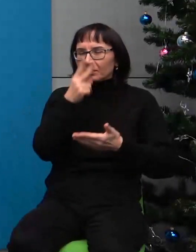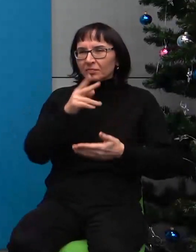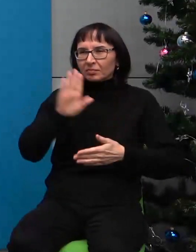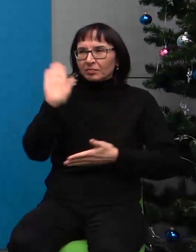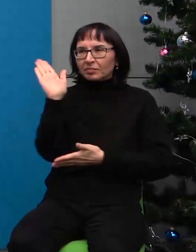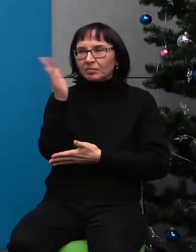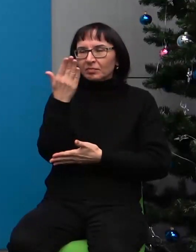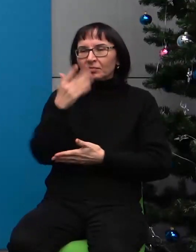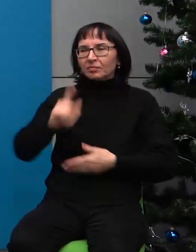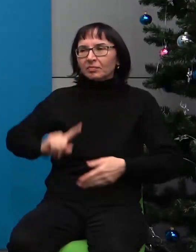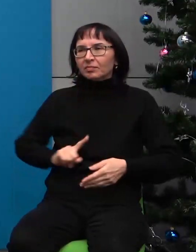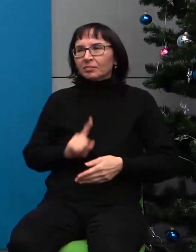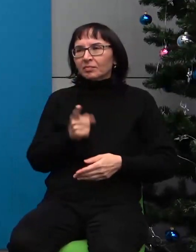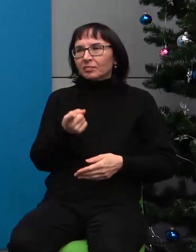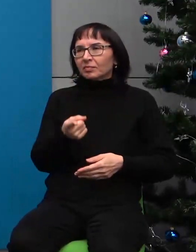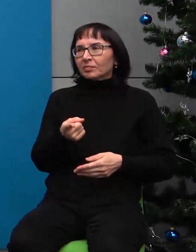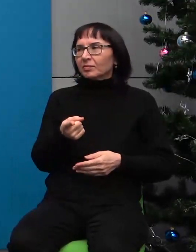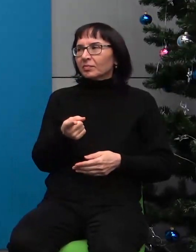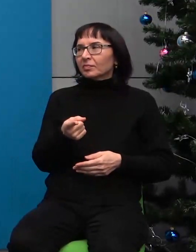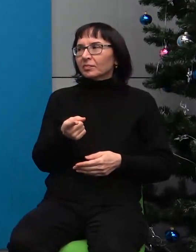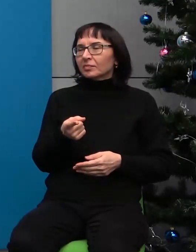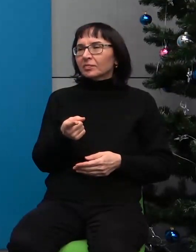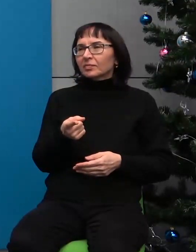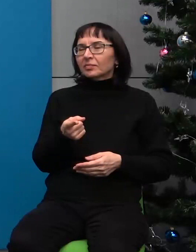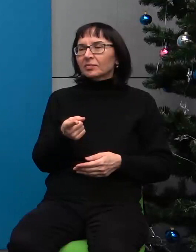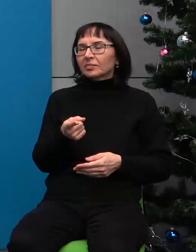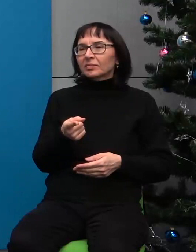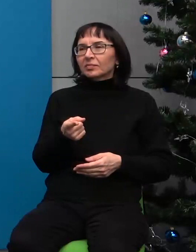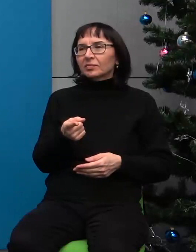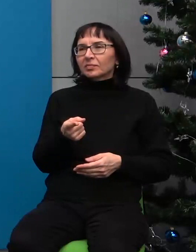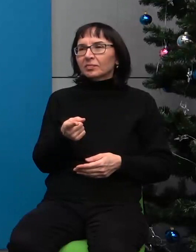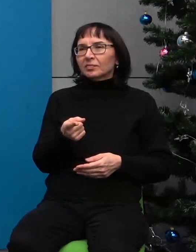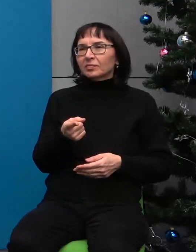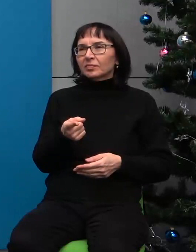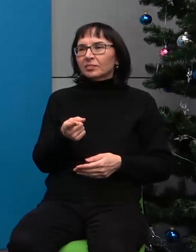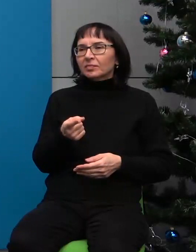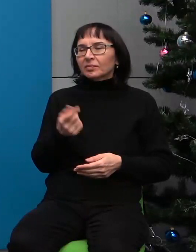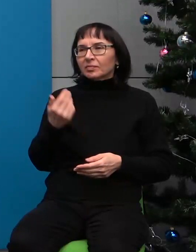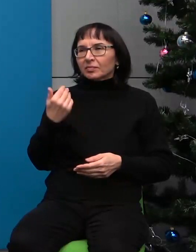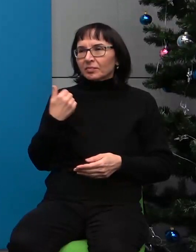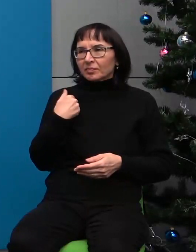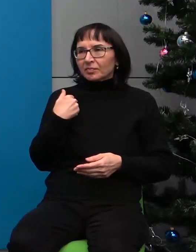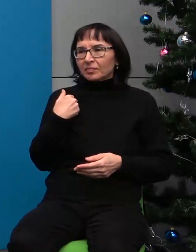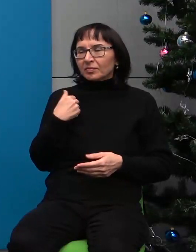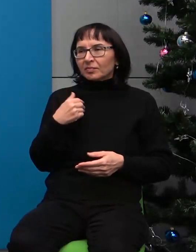Tu była Gujawa francuska. I na płycie lotniska przywitał go prokurator z Leonu,